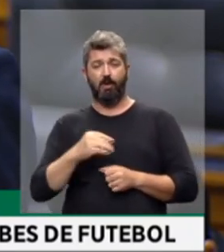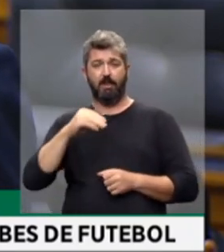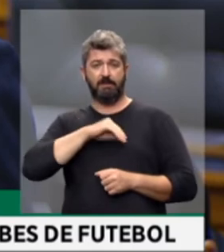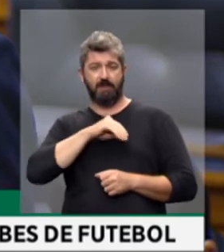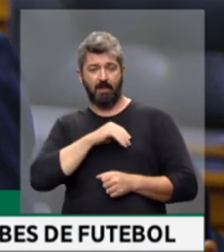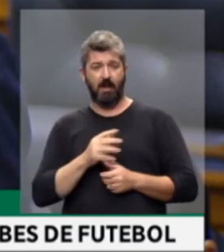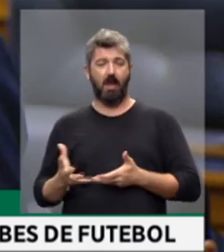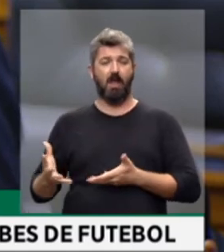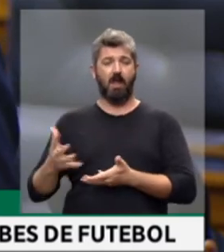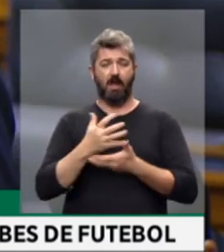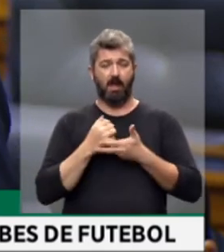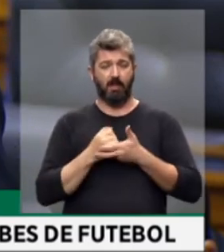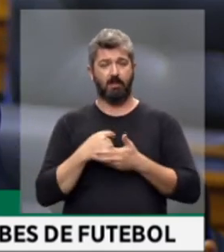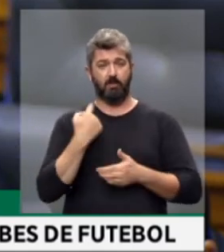DIFICULDADE MUITO GRANDE,